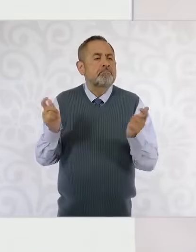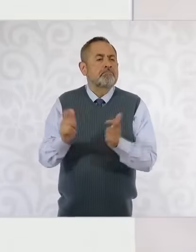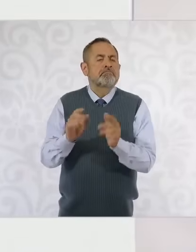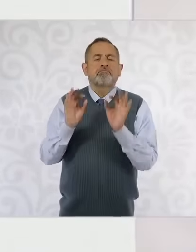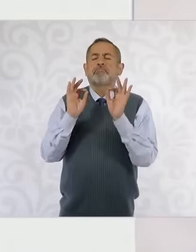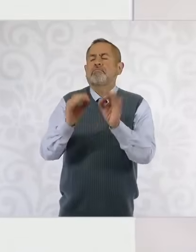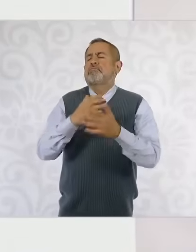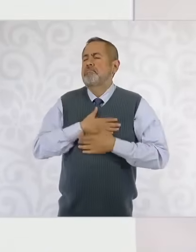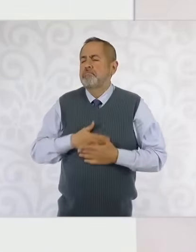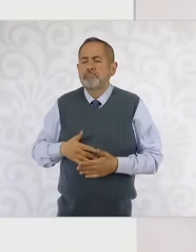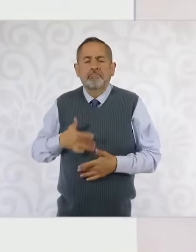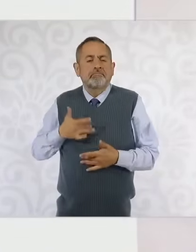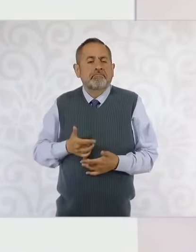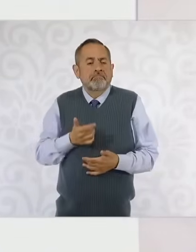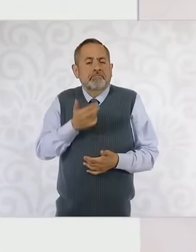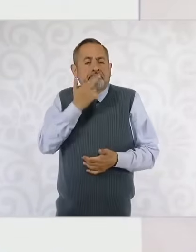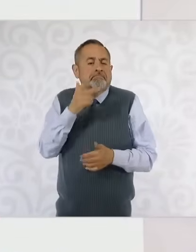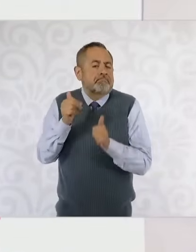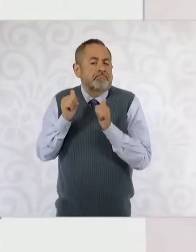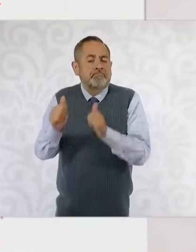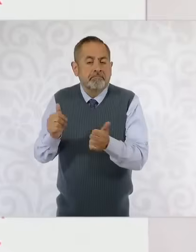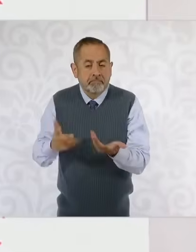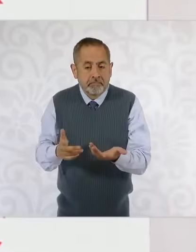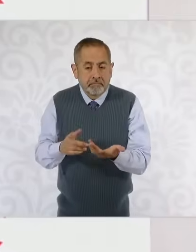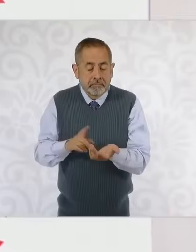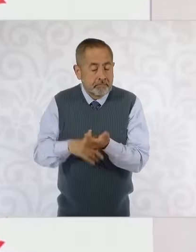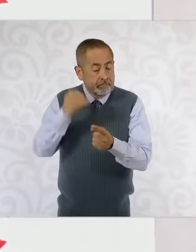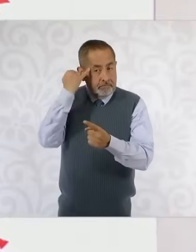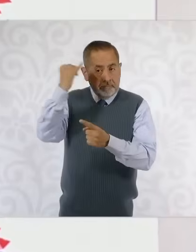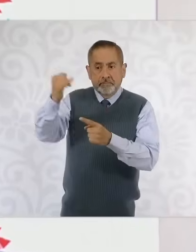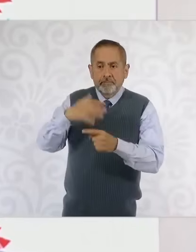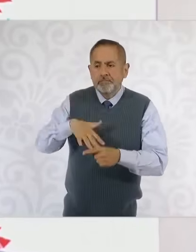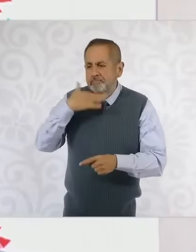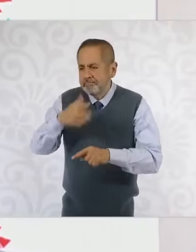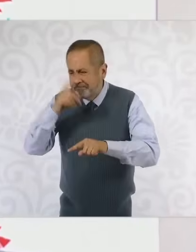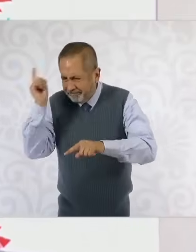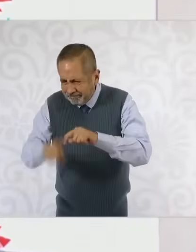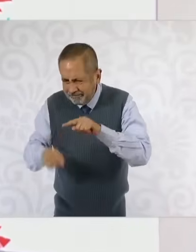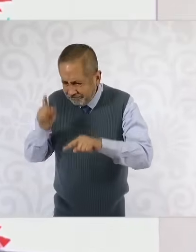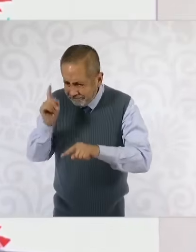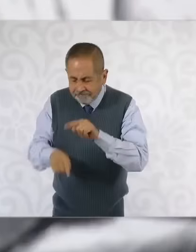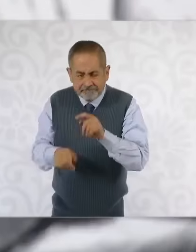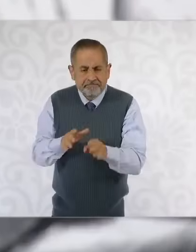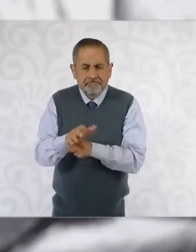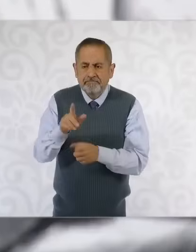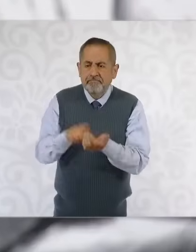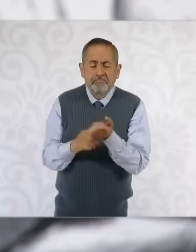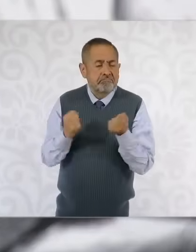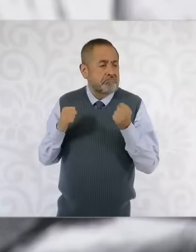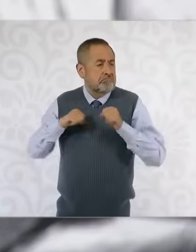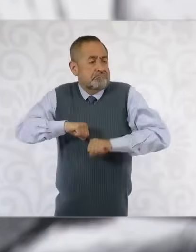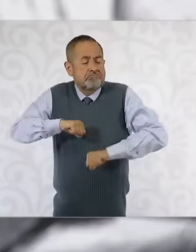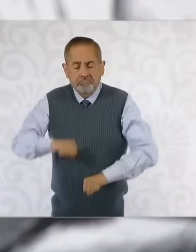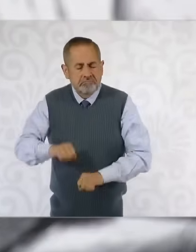y esta visión de que erradicando la corrupción y los privilegios iba a ser suficiente para destinarlos al pueblo de México y al